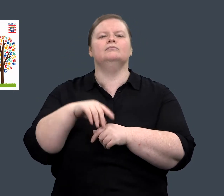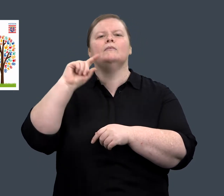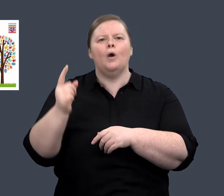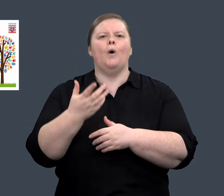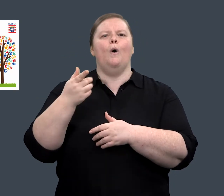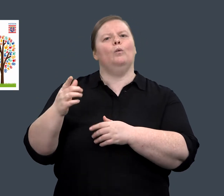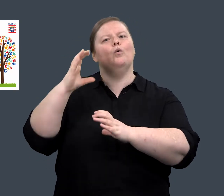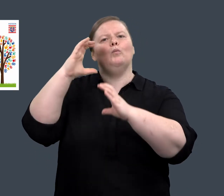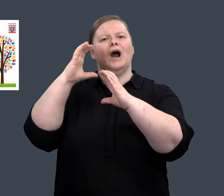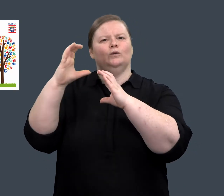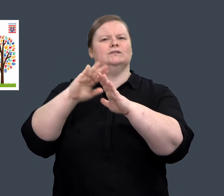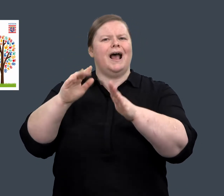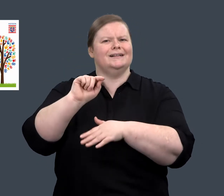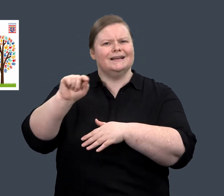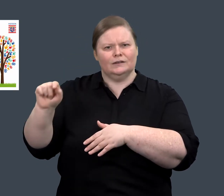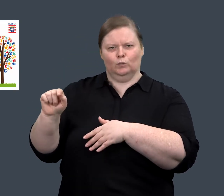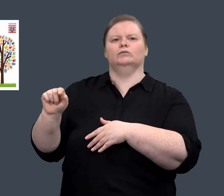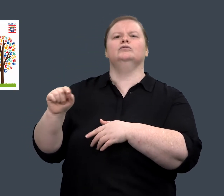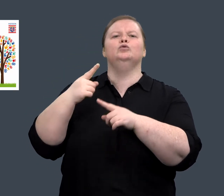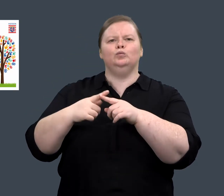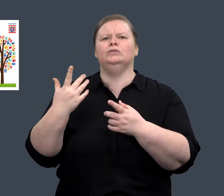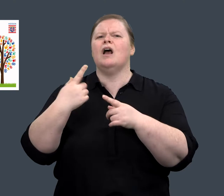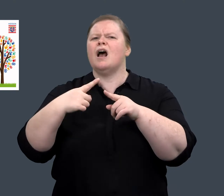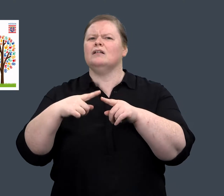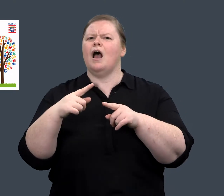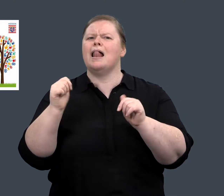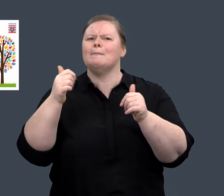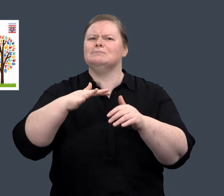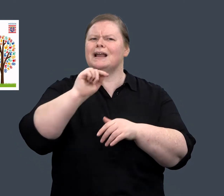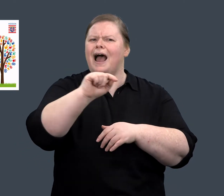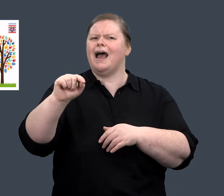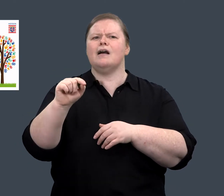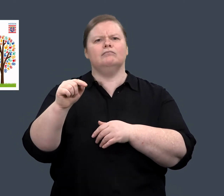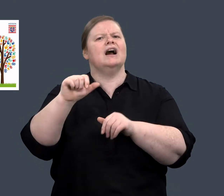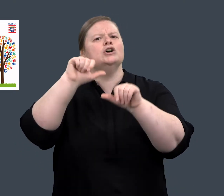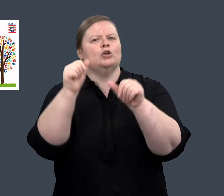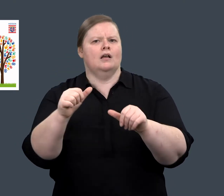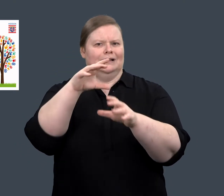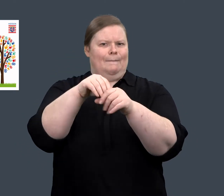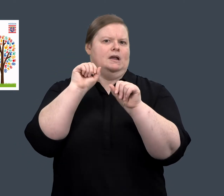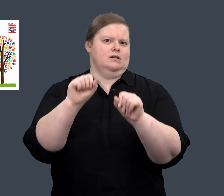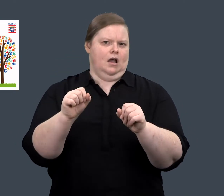und Kommunikationseinrichtungen sowie andere gestaltete Lebensbereiche